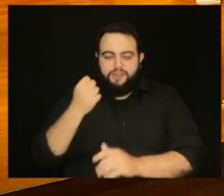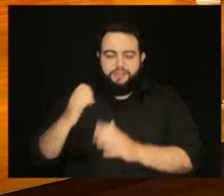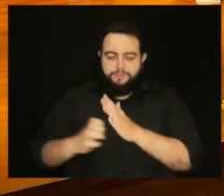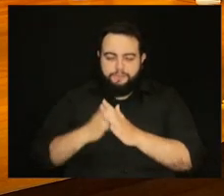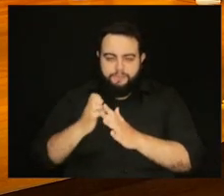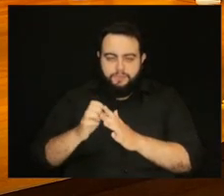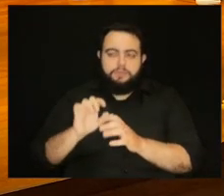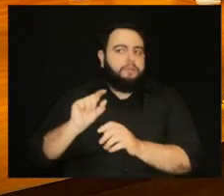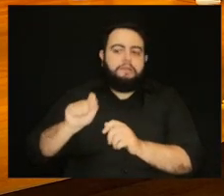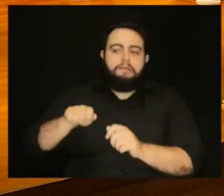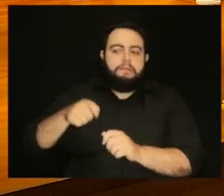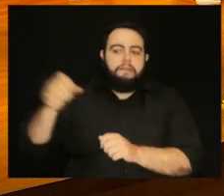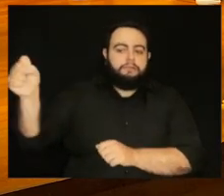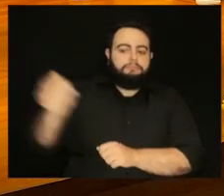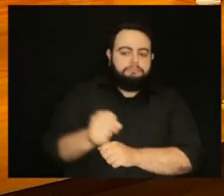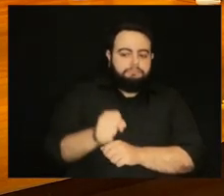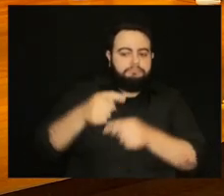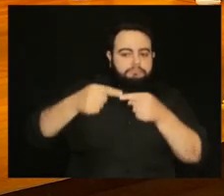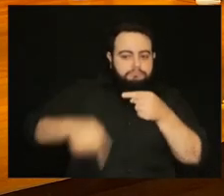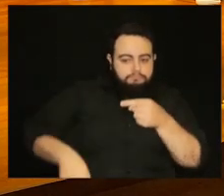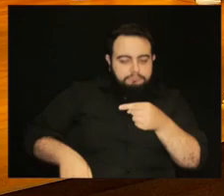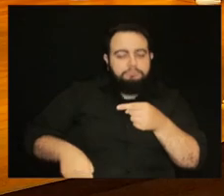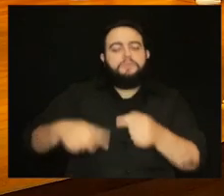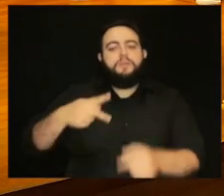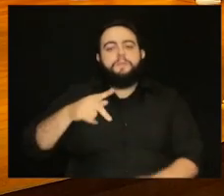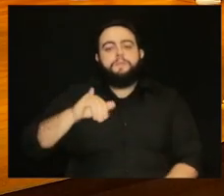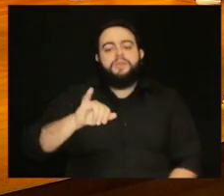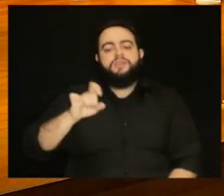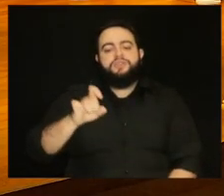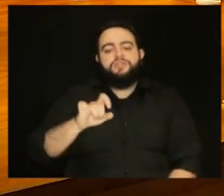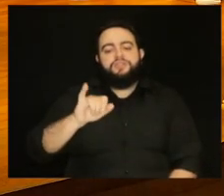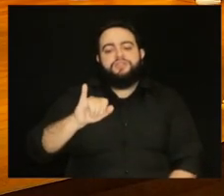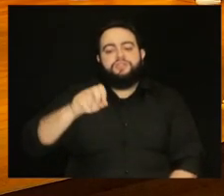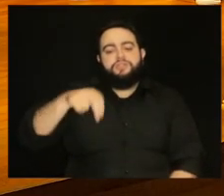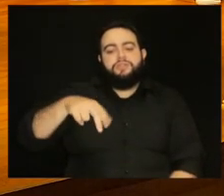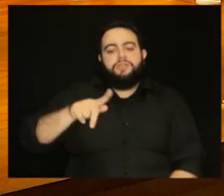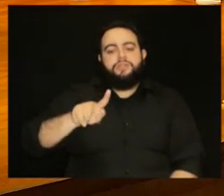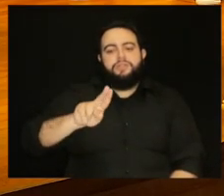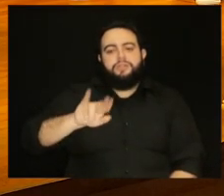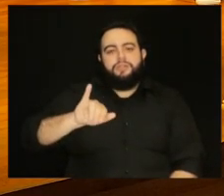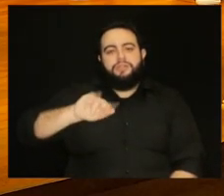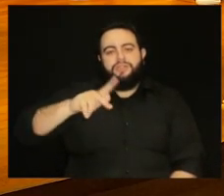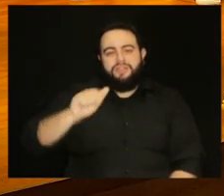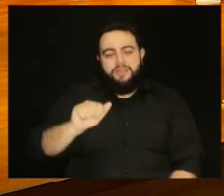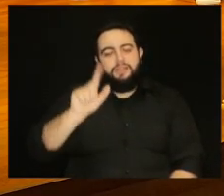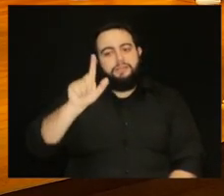Pixinguinha e os Oito Batutas. Pixinguinha e os oito batutas era um grupo Regional,